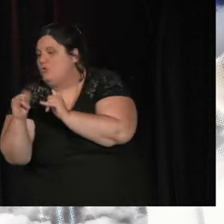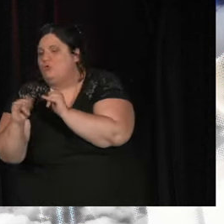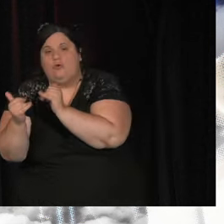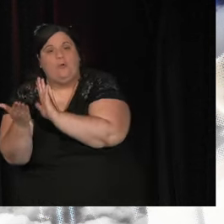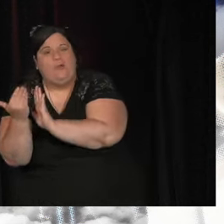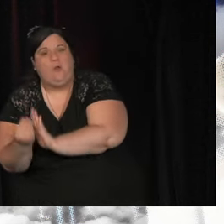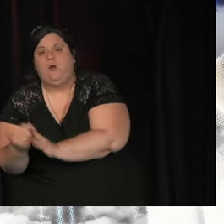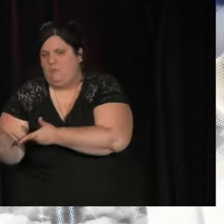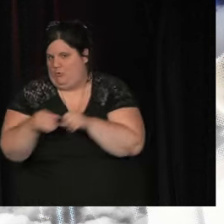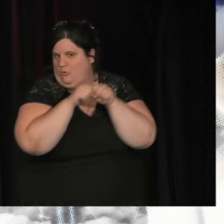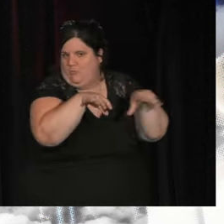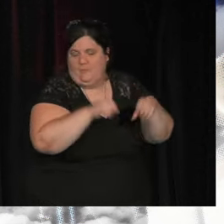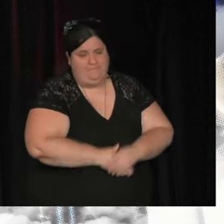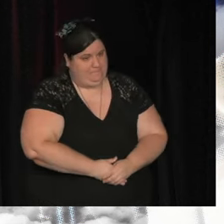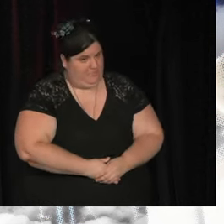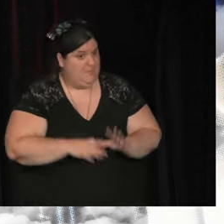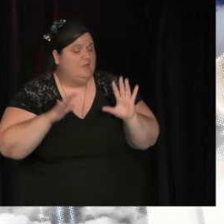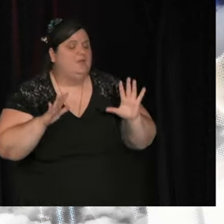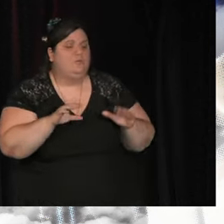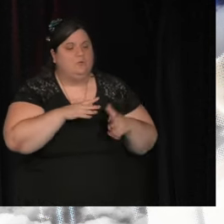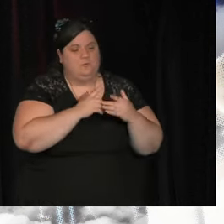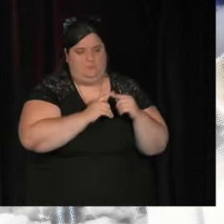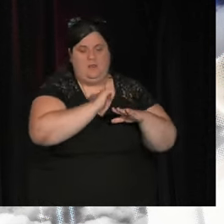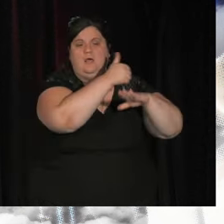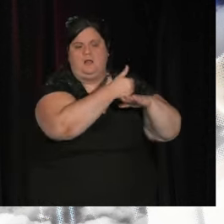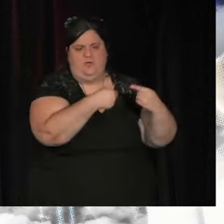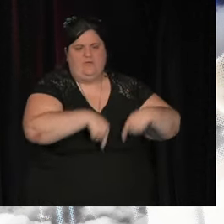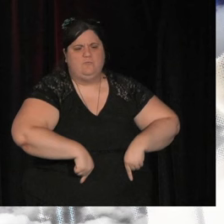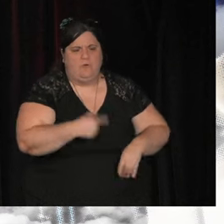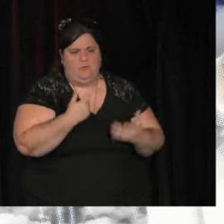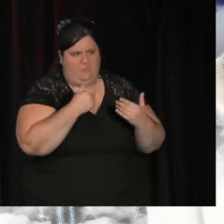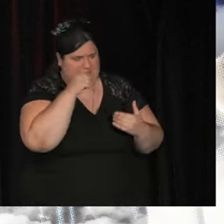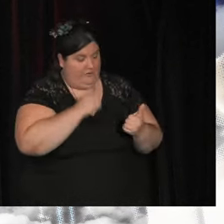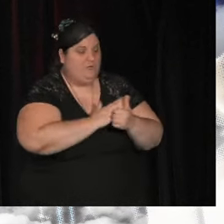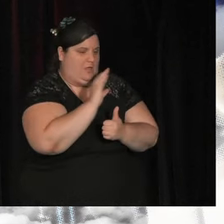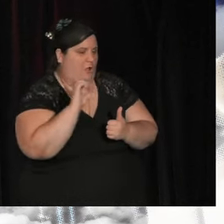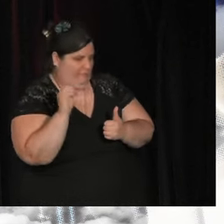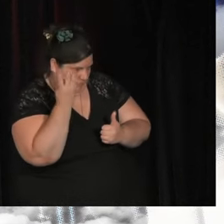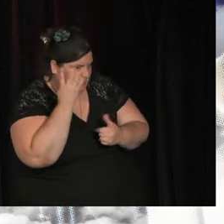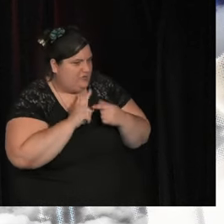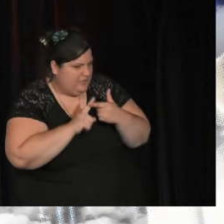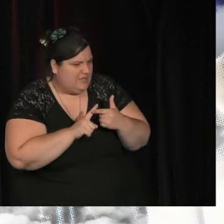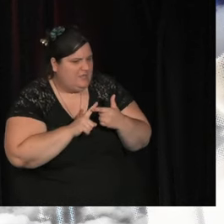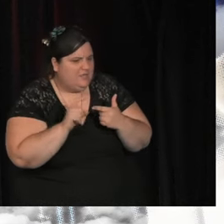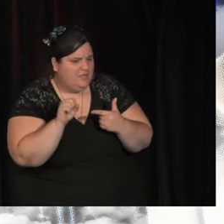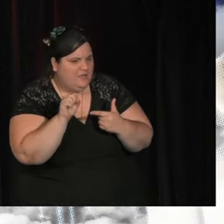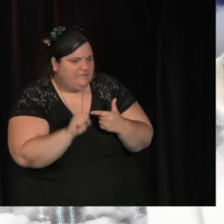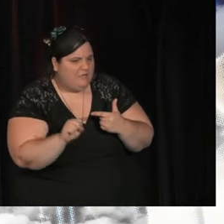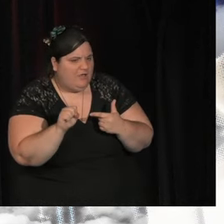à l'époque c'était Star Wars Battlefront II, chez EA et Overwatch. Qui était au cœur de tout ça et qui a vraiment cristallisé toutes